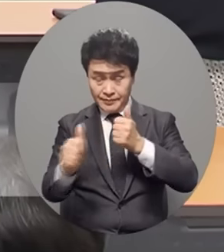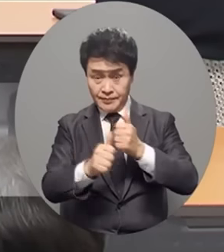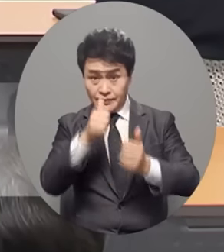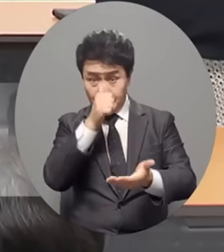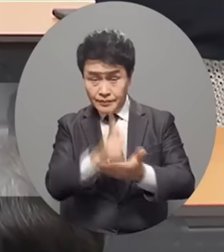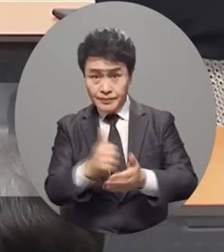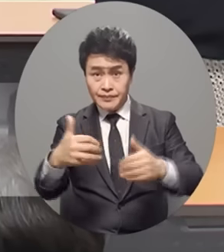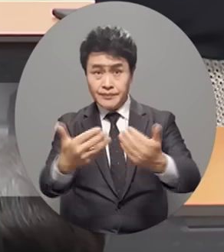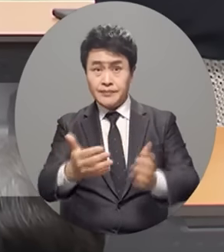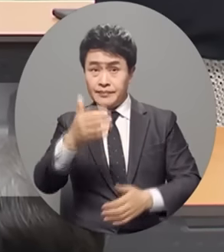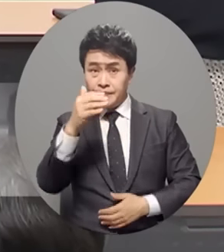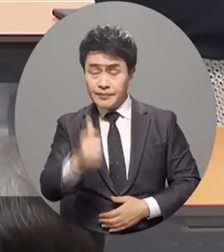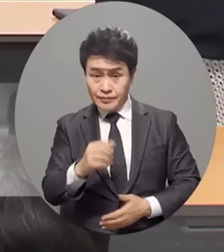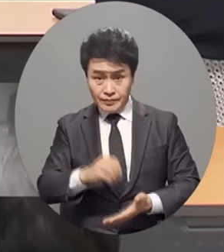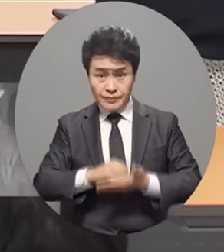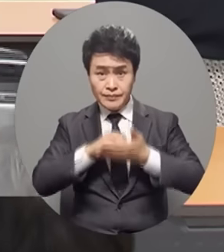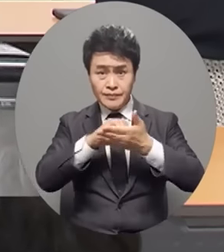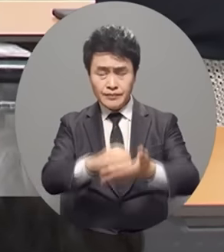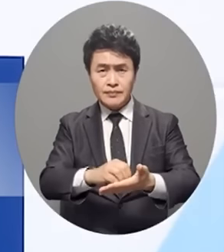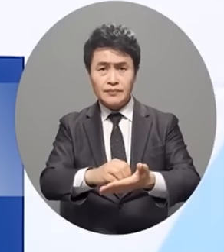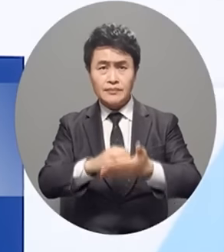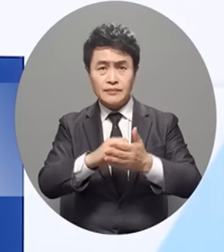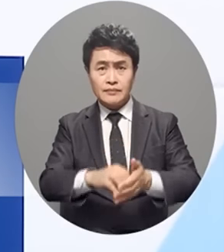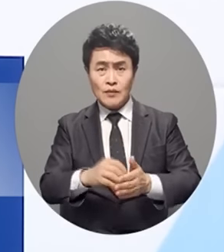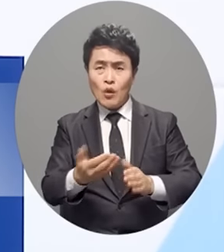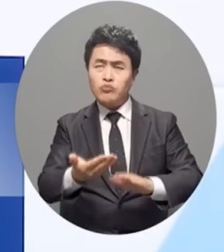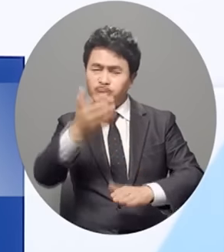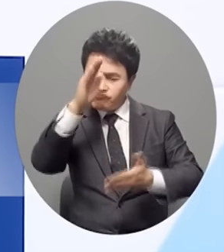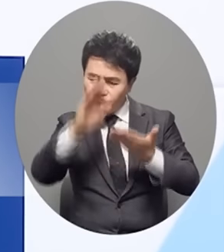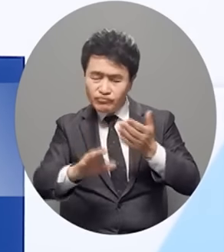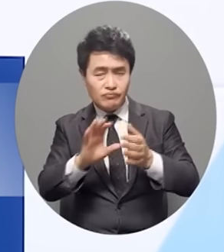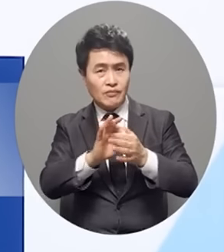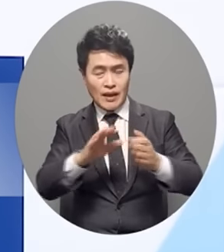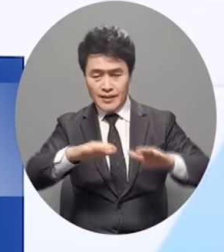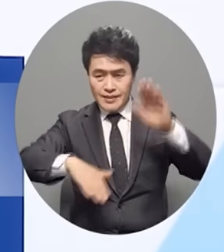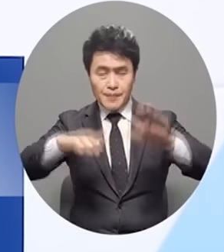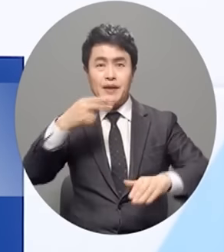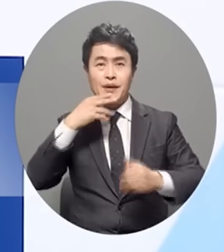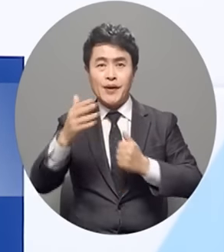(기자) 3년 전 김진욱 초대 고위공직자범죄수사처장은 취임식에서 높은